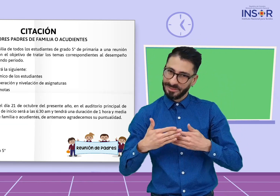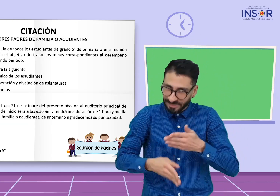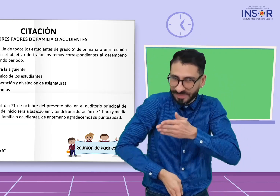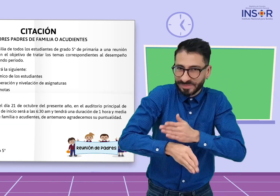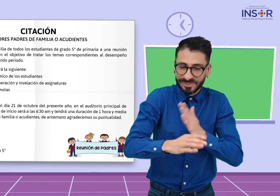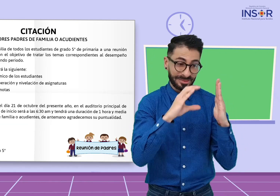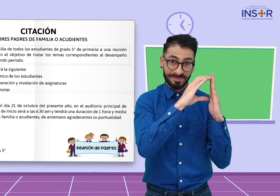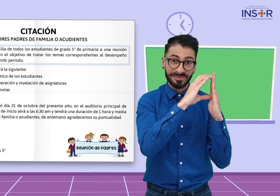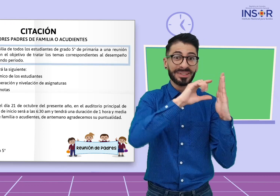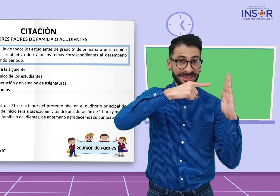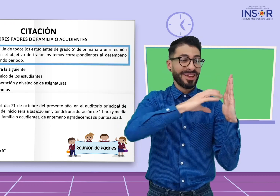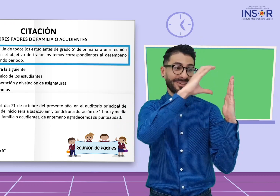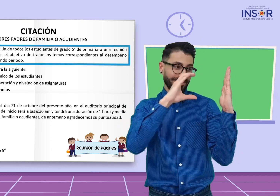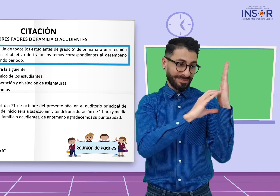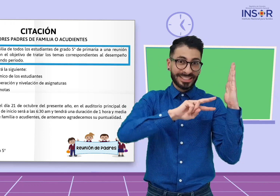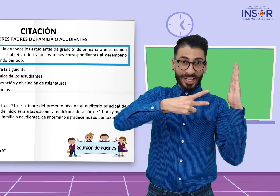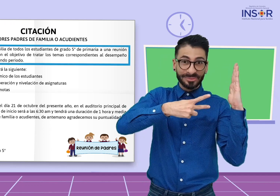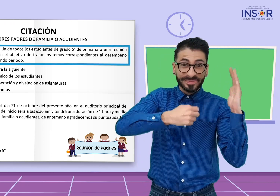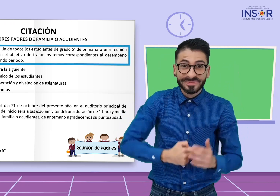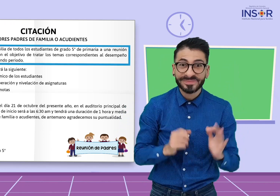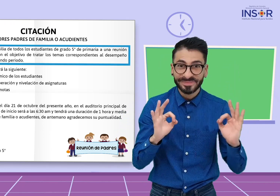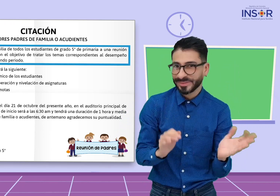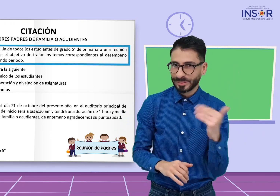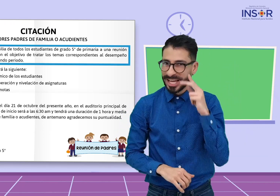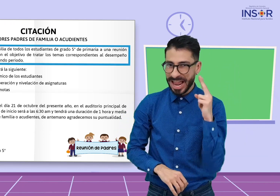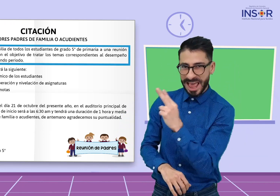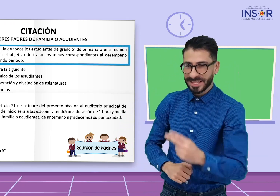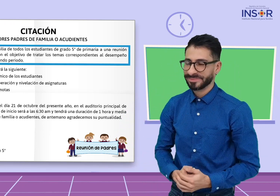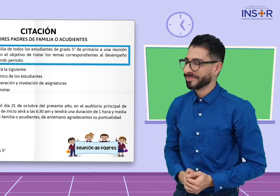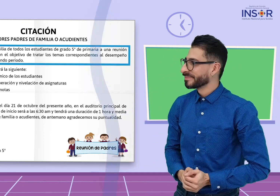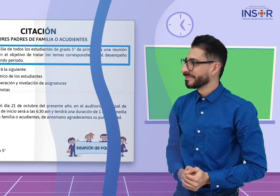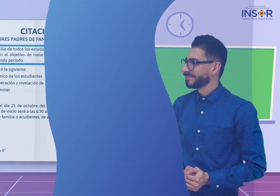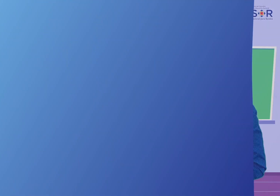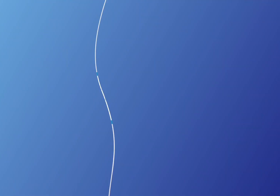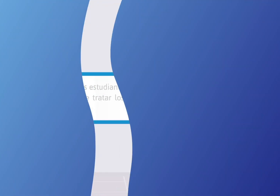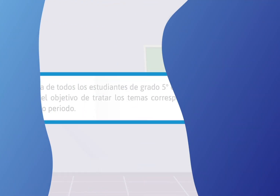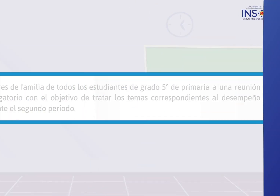Ahora vamos a continuar con la segunda parte. ¡Vamos a leer!